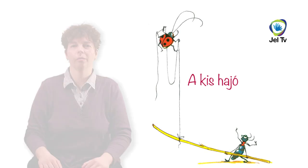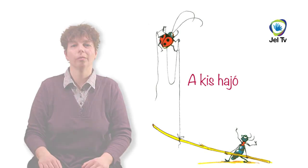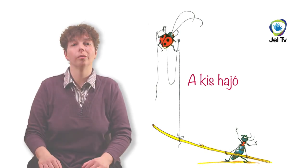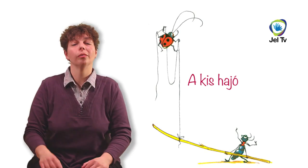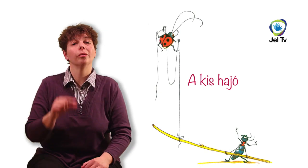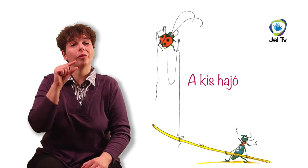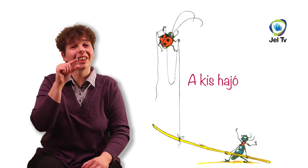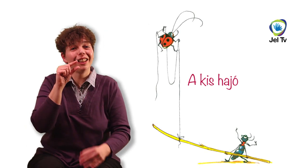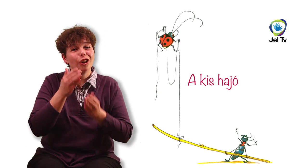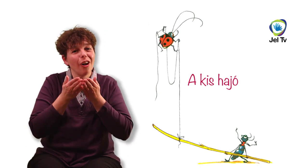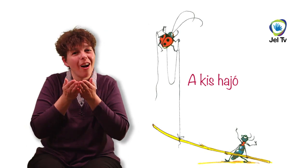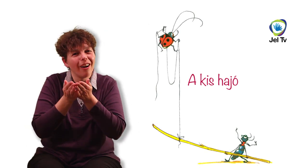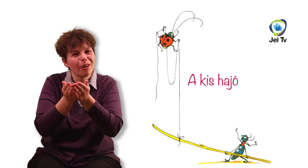A kis hajó